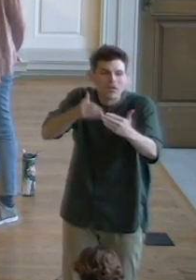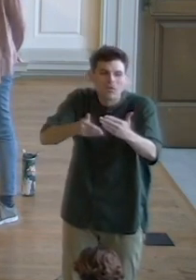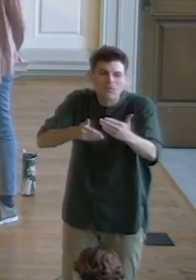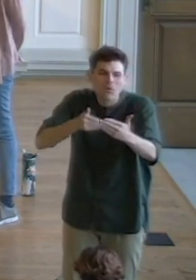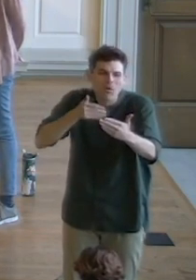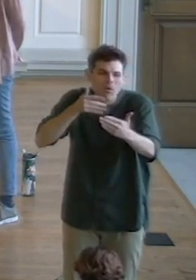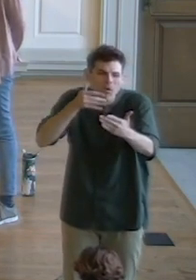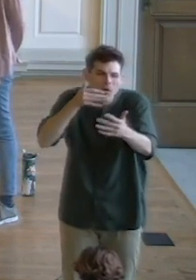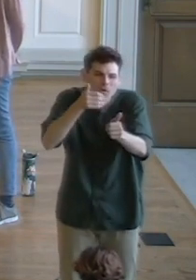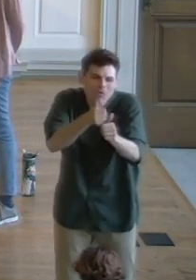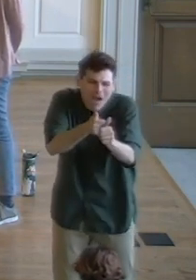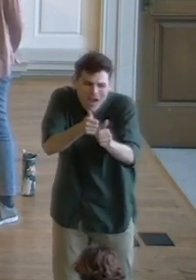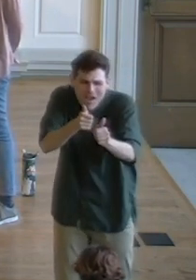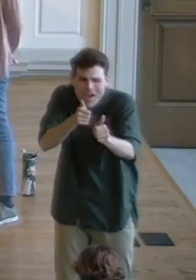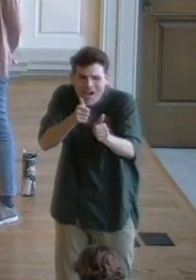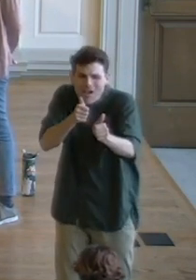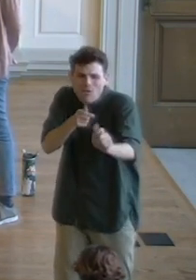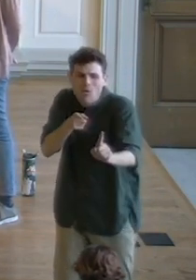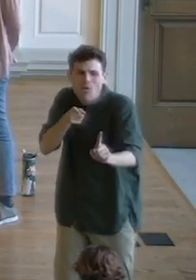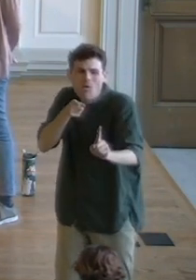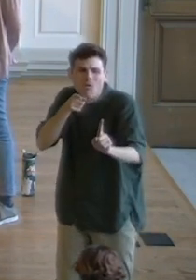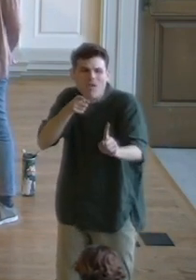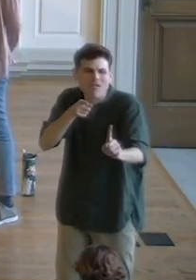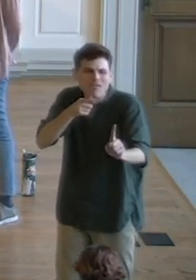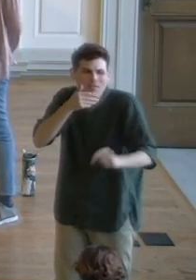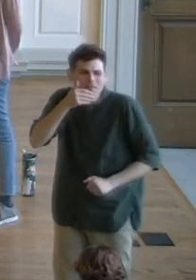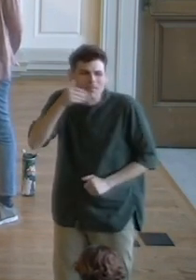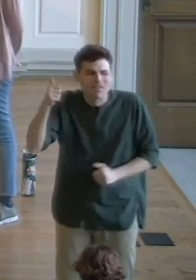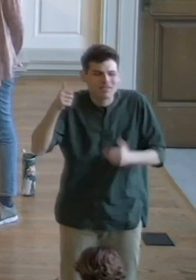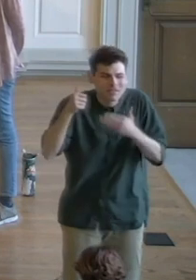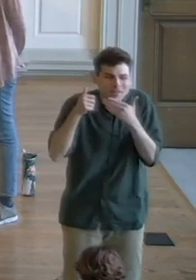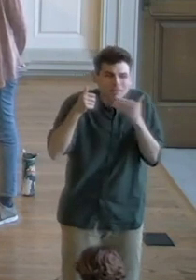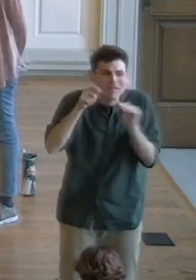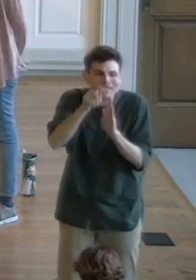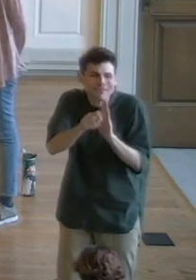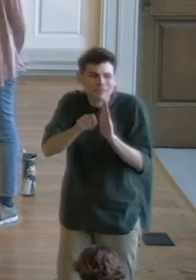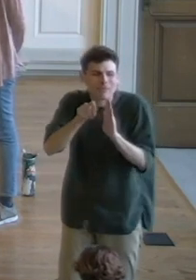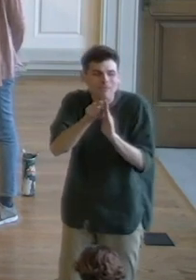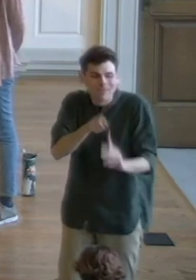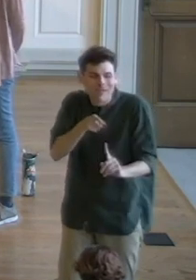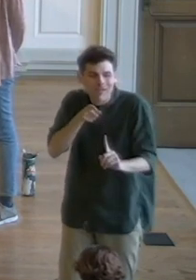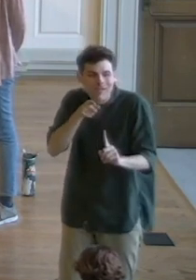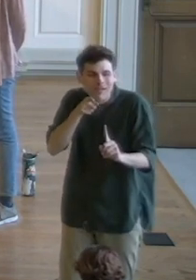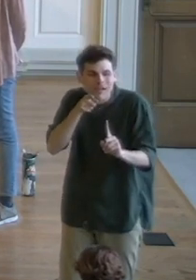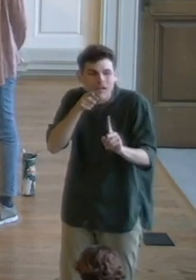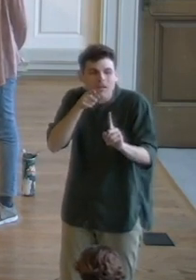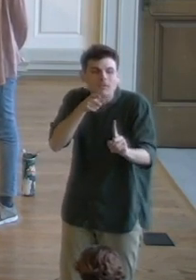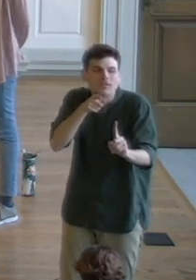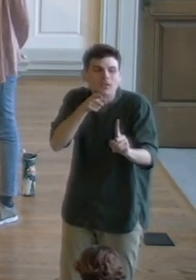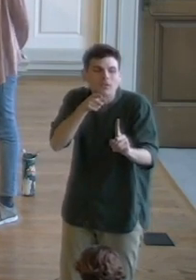Estamos muy lejos, muy lejos Del mejor de los mejores tiempos